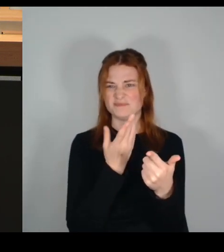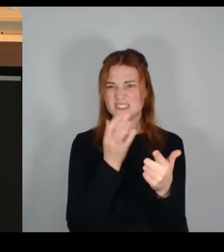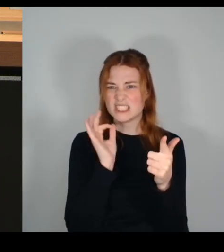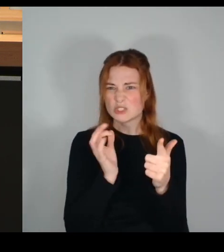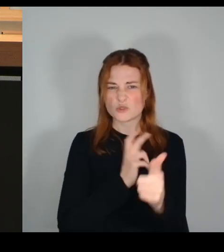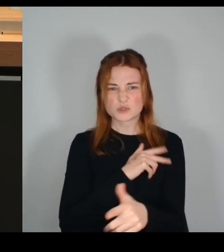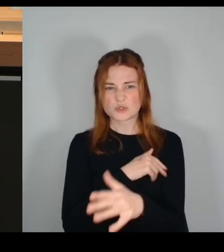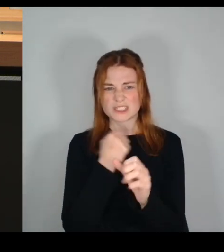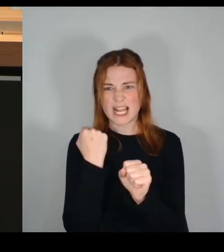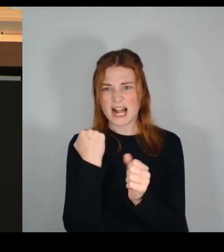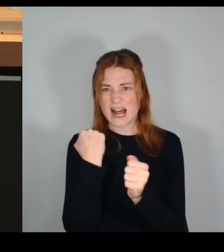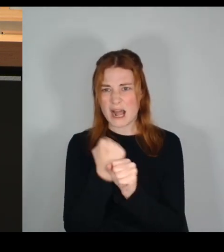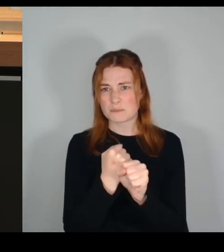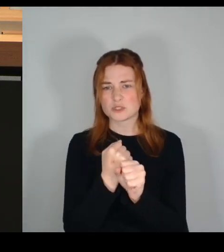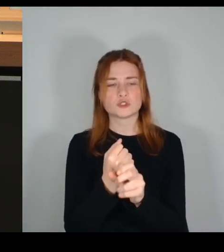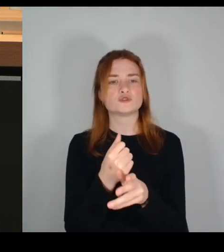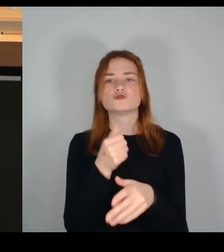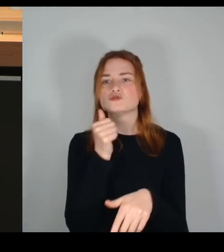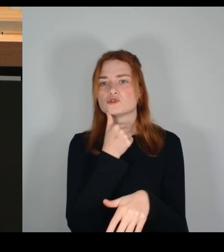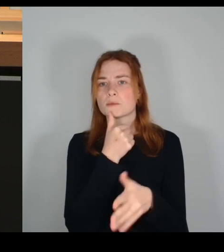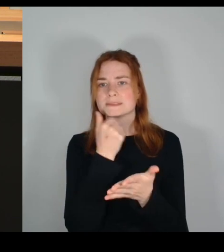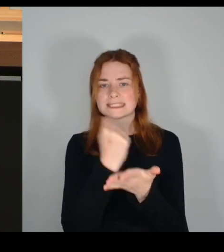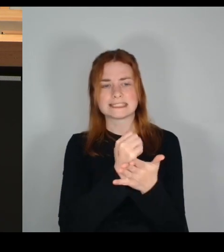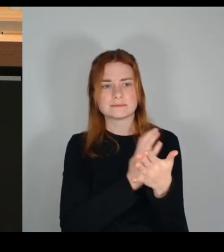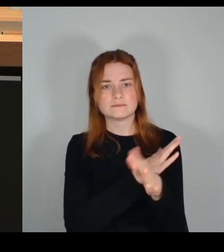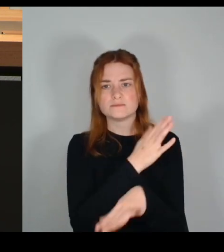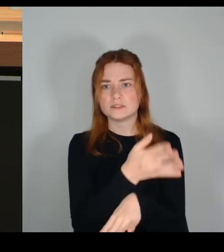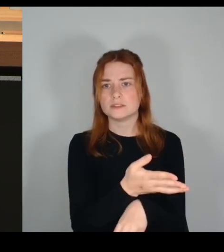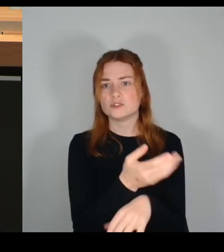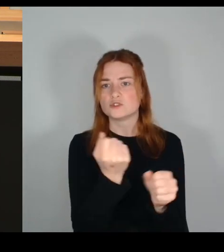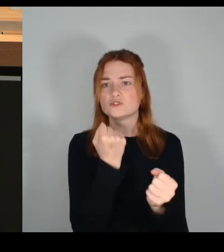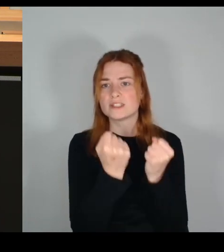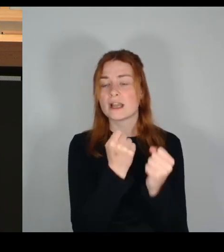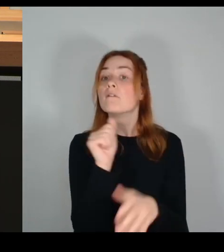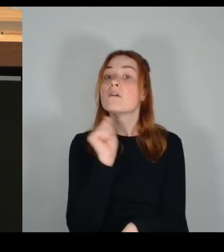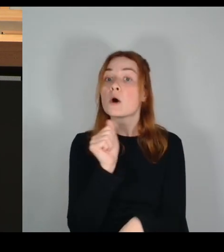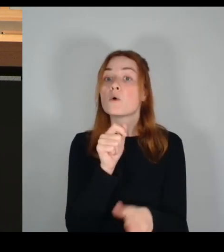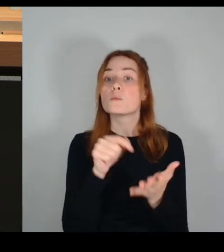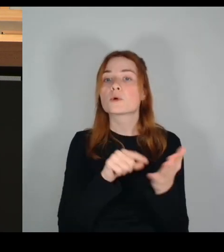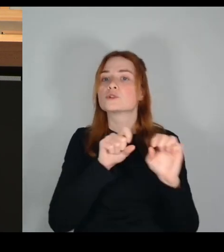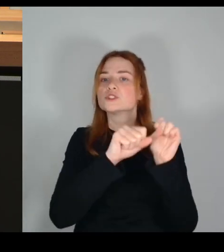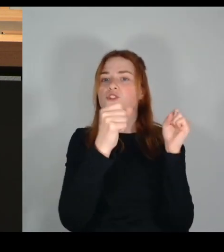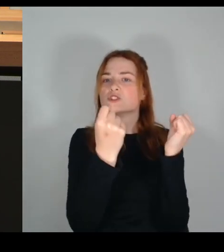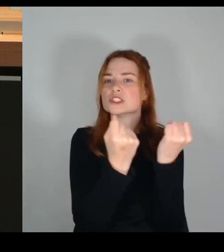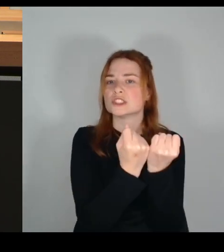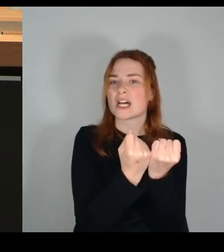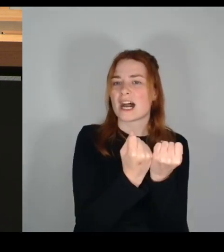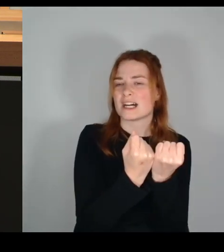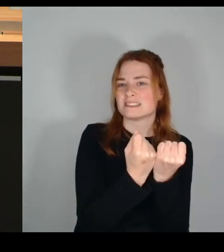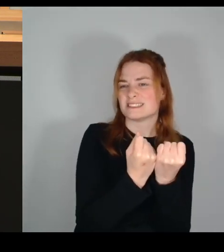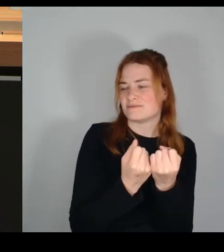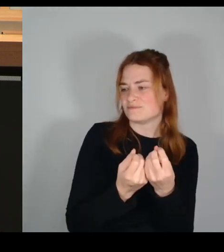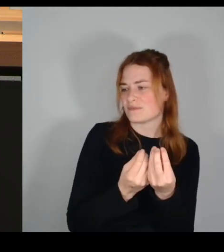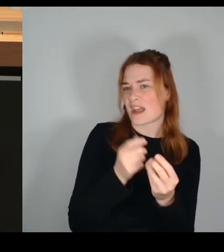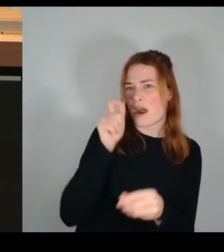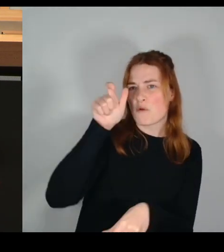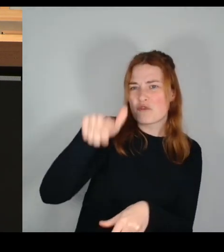macht, Hilfen zu bekommen. Weil der Ausnahmezustand in den Sozialämtern zum Normalzustand geworden ist, weil die